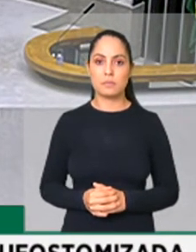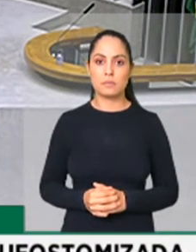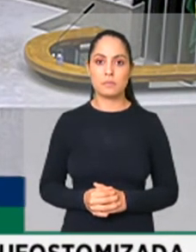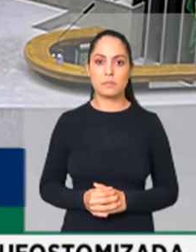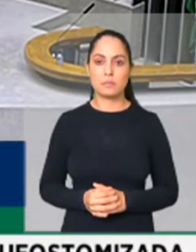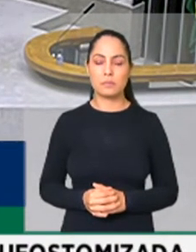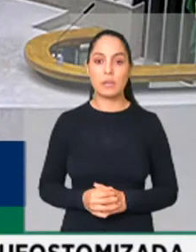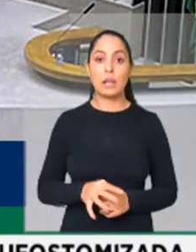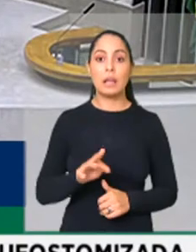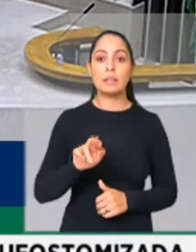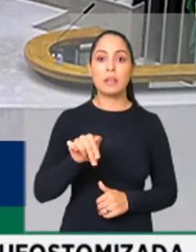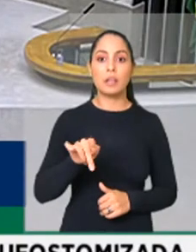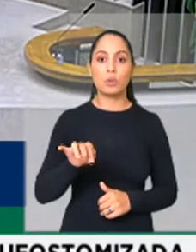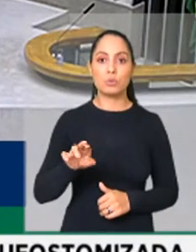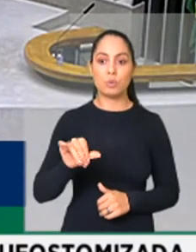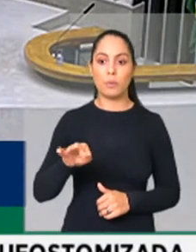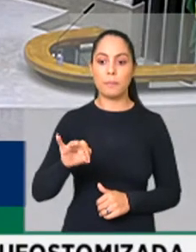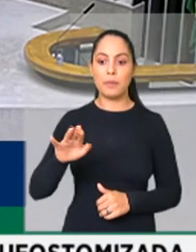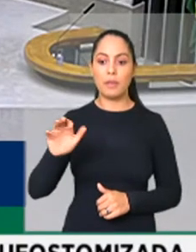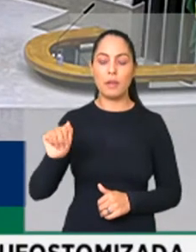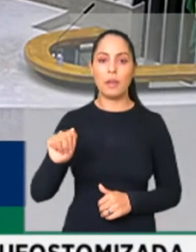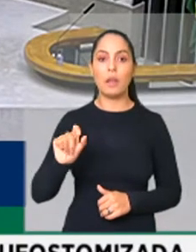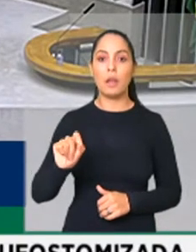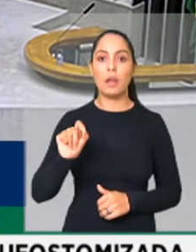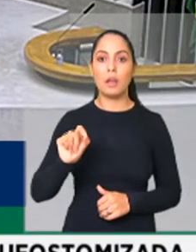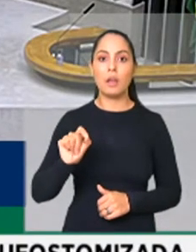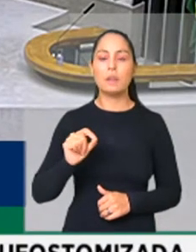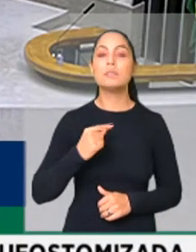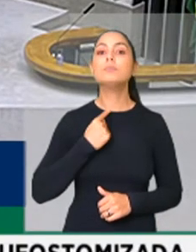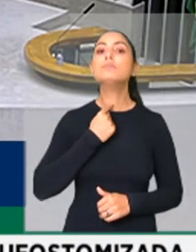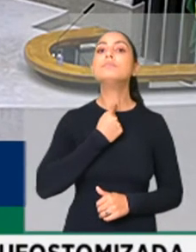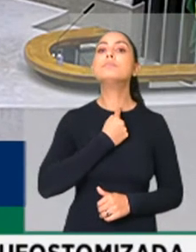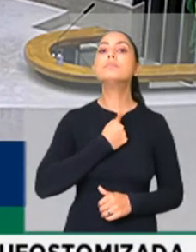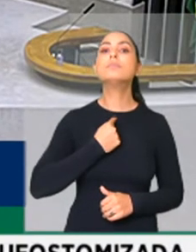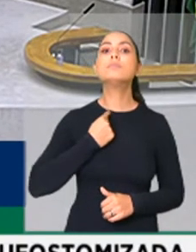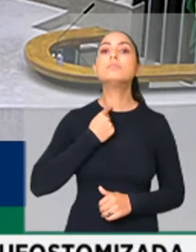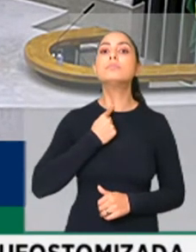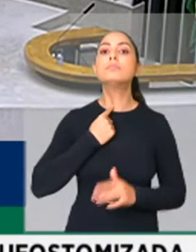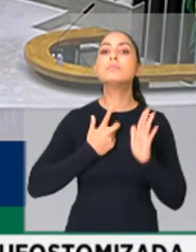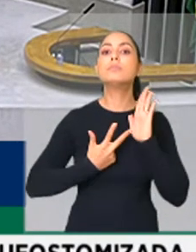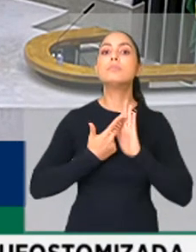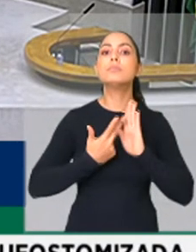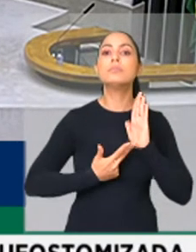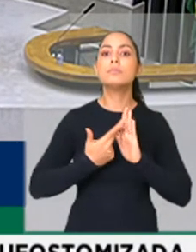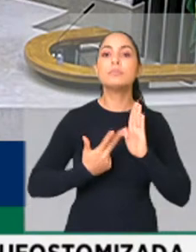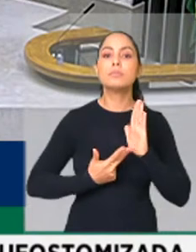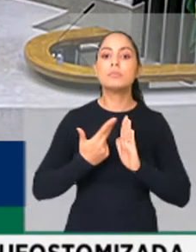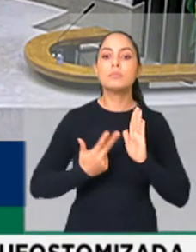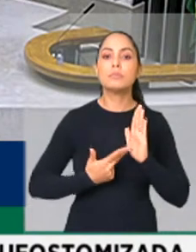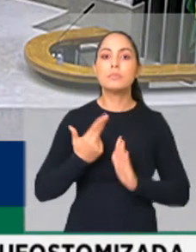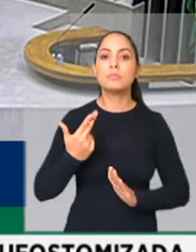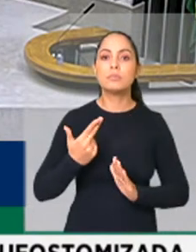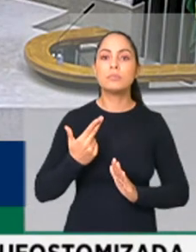MEIO EXTERNO. A TRAQUEOSTOMIA PODE SER REALIZADA EM CRIANÇAS DE QUALQUER FAIXA ETÁRIA, INCLUSIVE EM LACTANTES MENORES QUE UM ANO DE IDADE. O AUMENTO DA